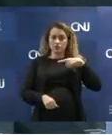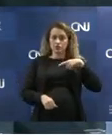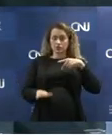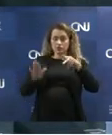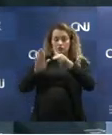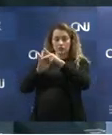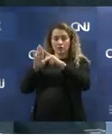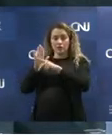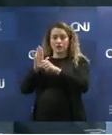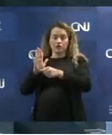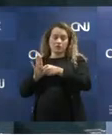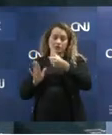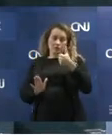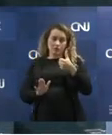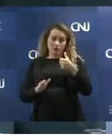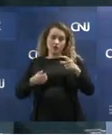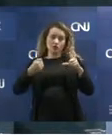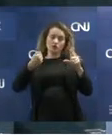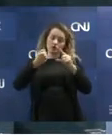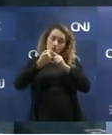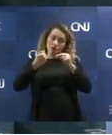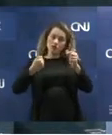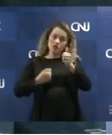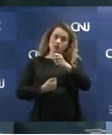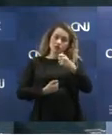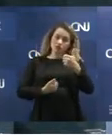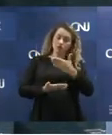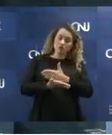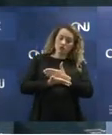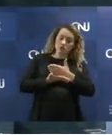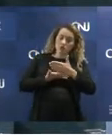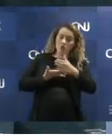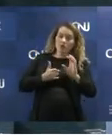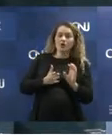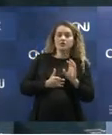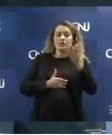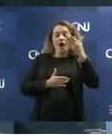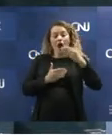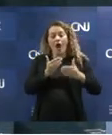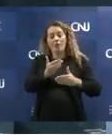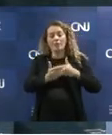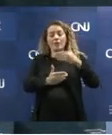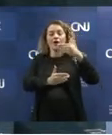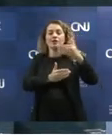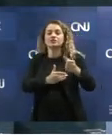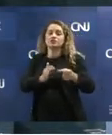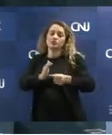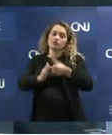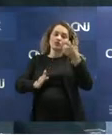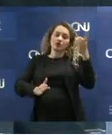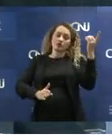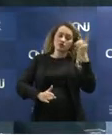apenas comece a fluir a partir do primeiro dia em que a possa se tornar juridicamente viável.